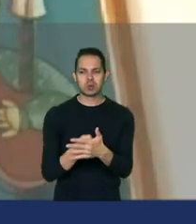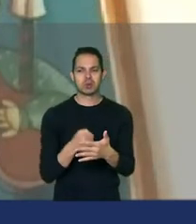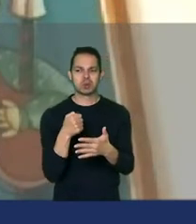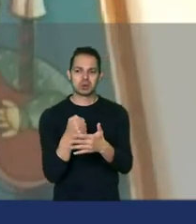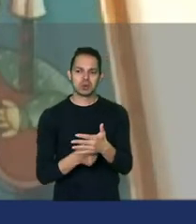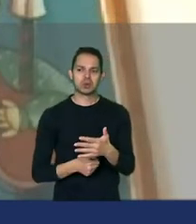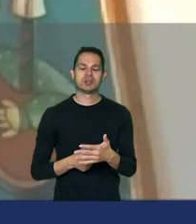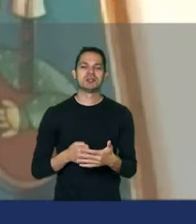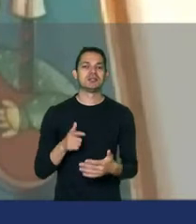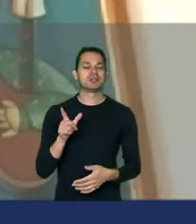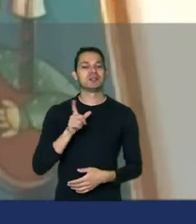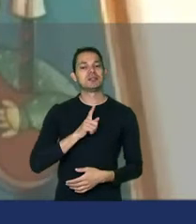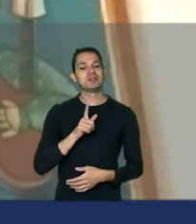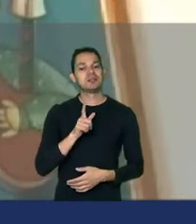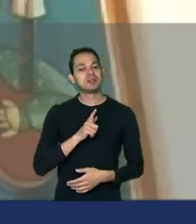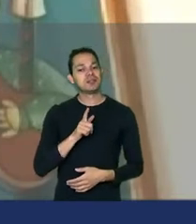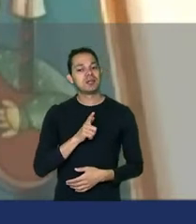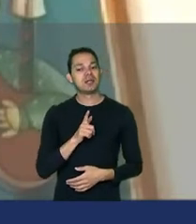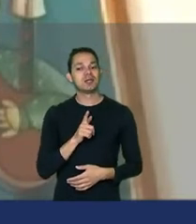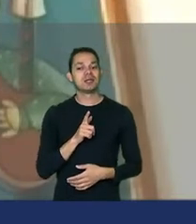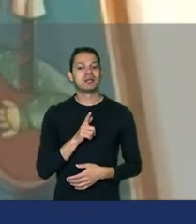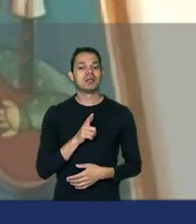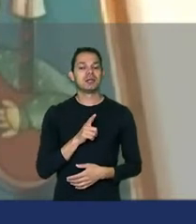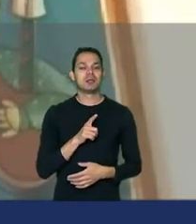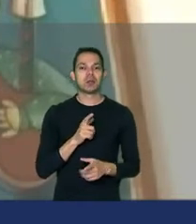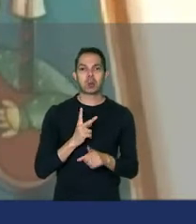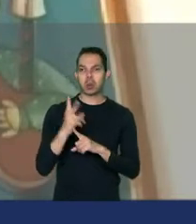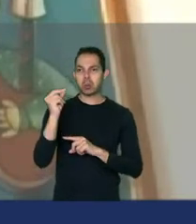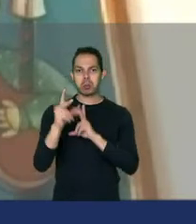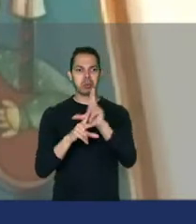ENFIM, HÁ MUITA LUTA SENDO TRAVADA E POR POUCOS, POUCAS CONQUISTAS. POR ISSO, A DATA